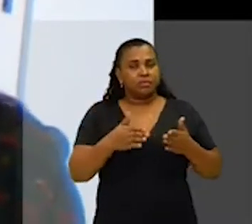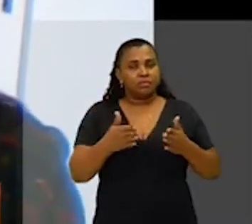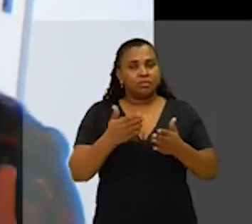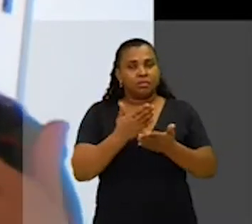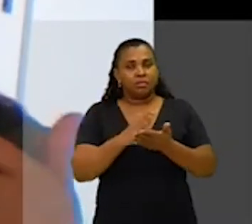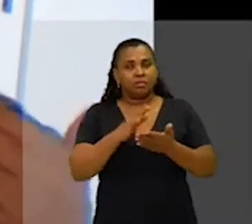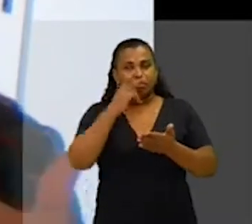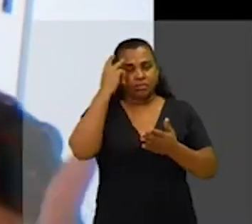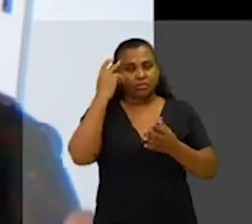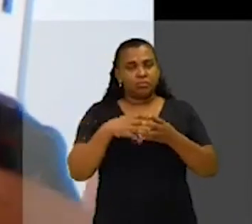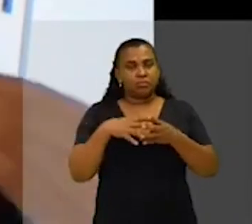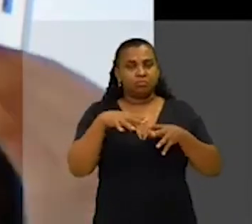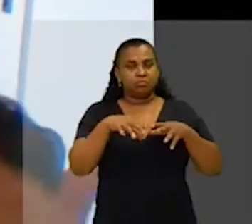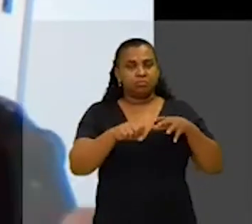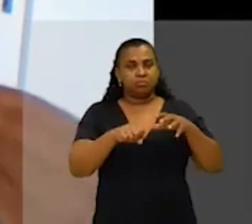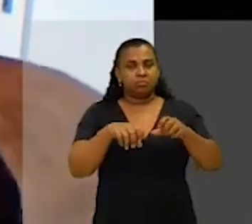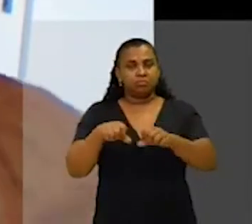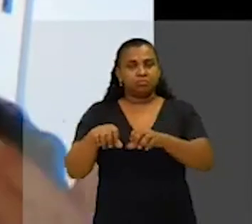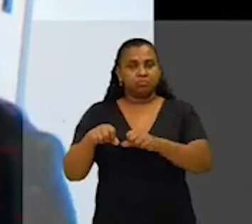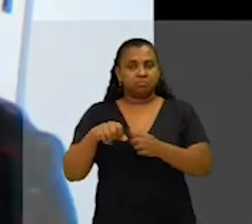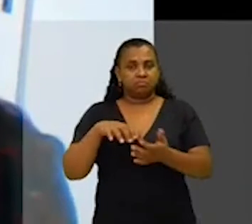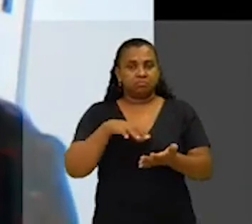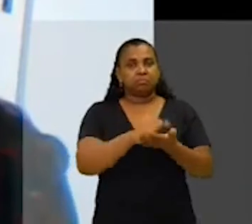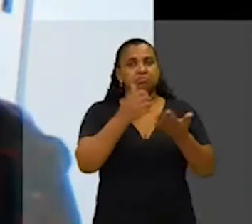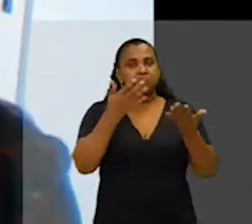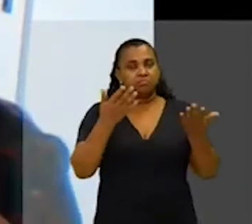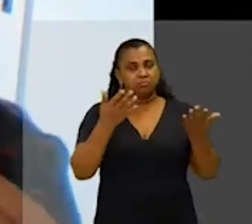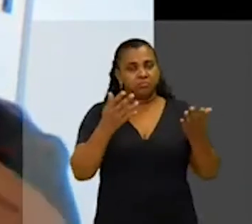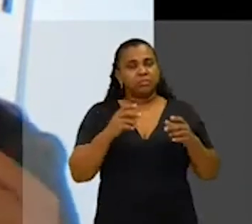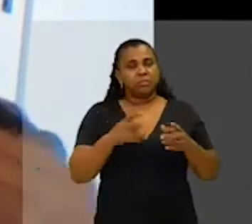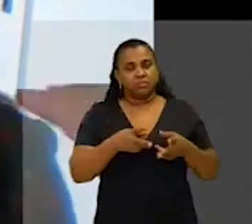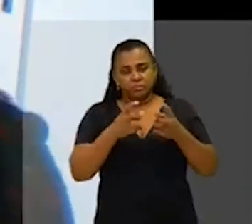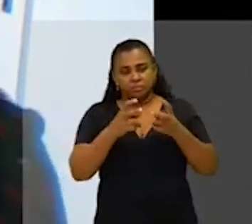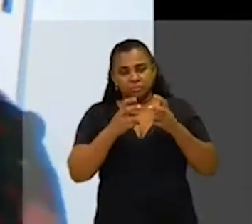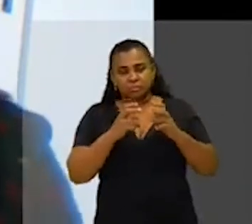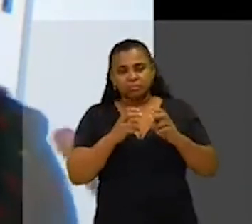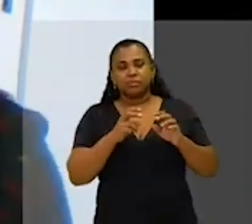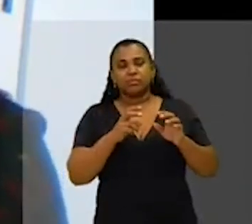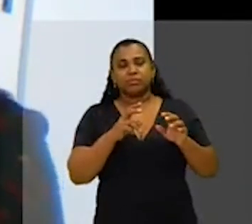bom então é que a gente não tem essa observância por enquanto que a gente